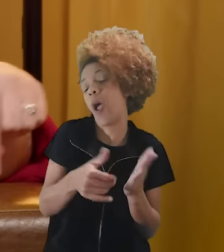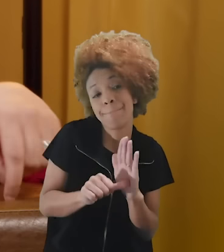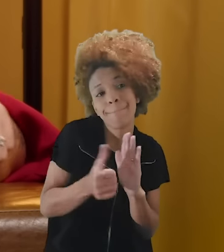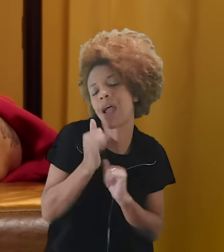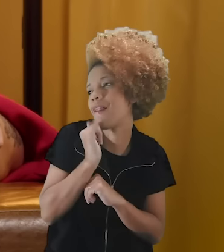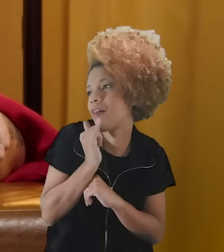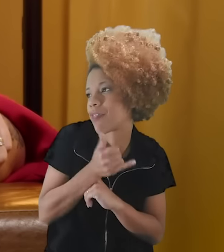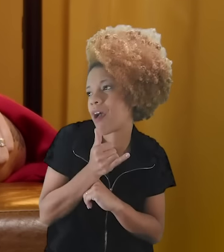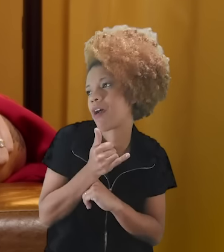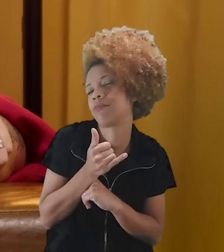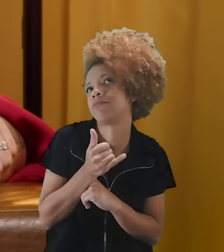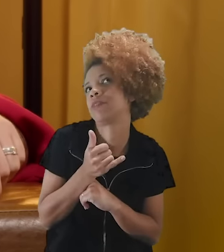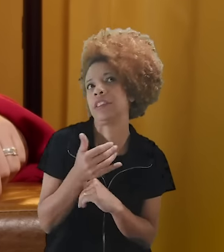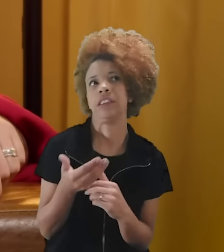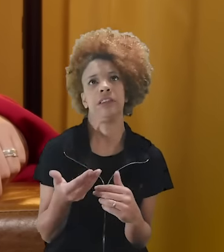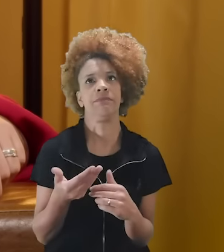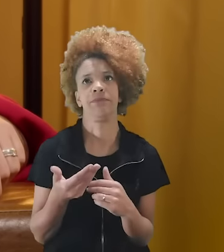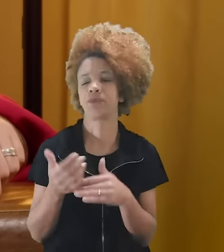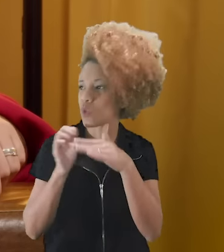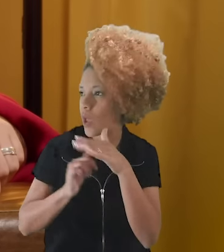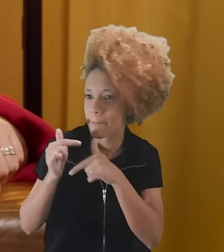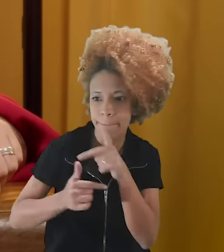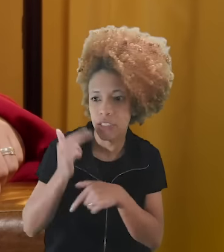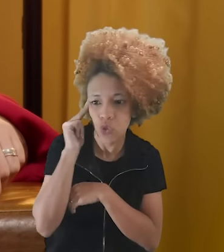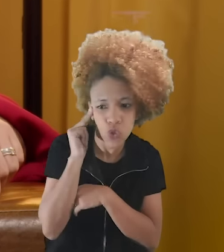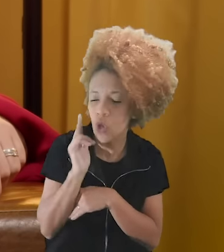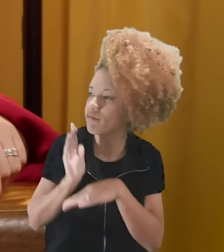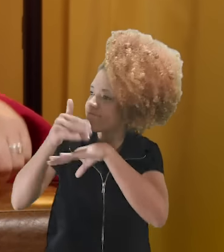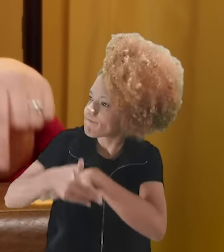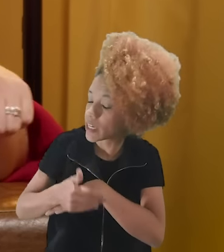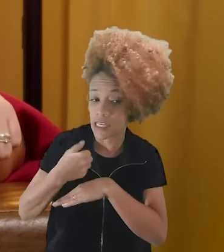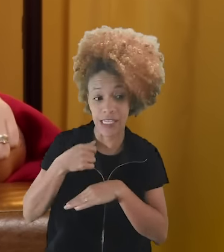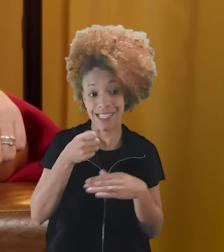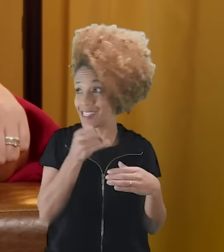primeira narrar e estando num numa empresa que todo mundo sonha em chegar se eu desisto hoje